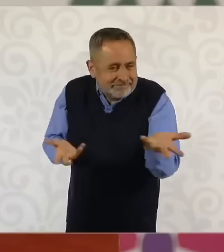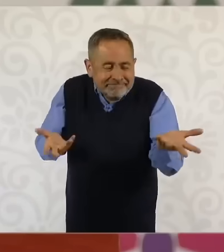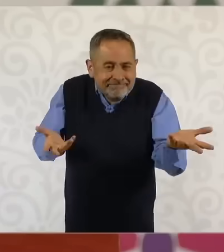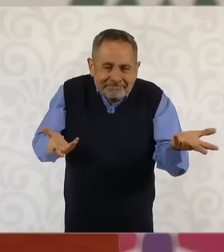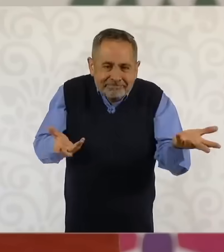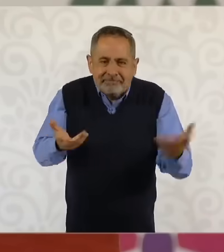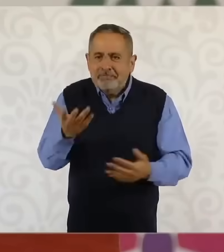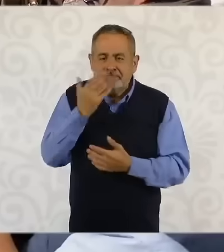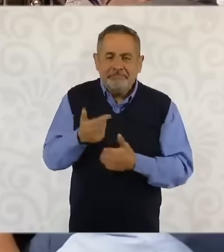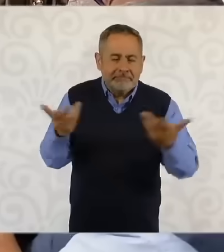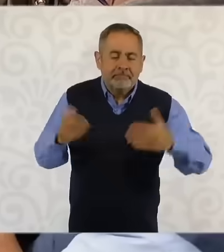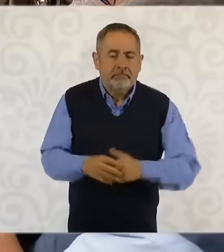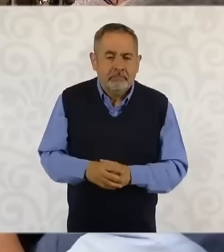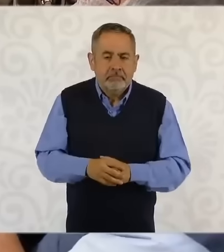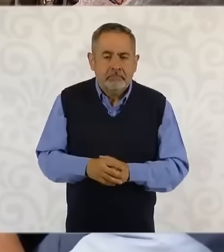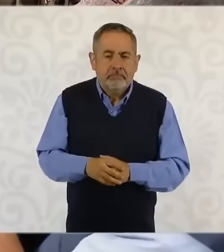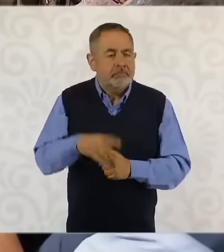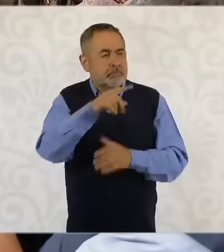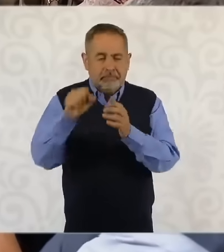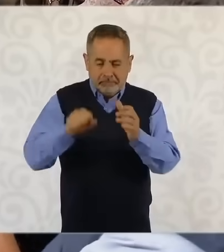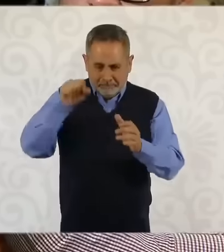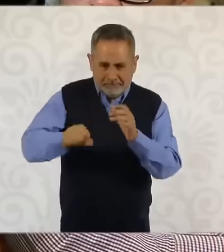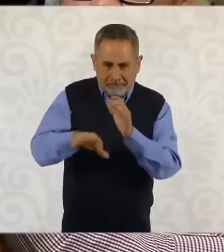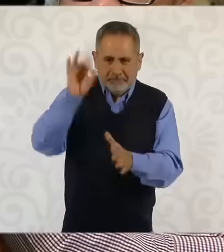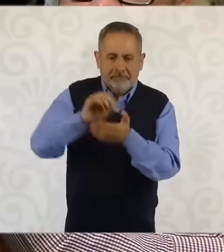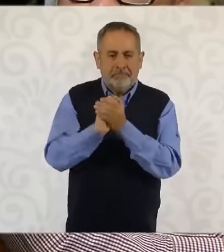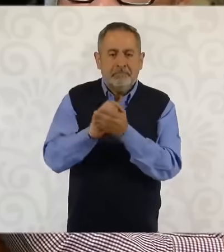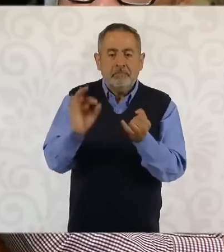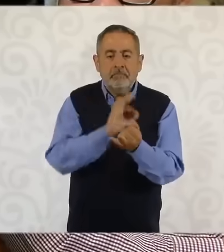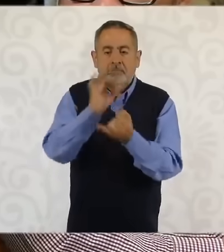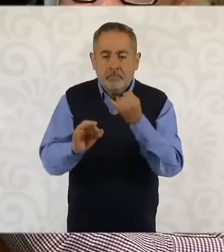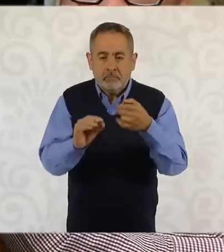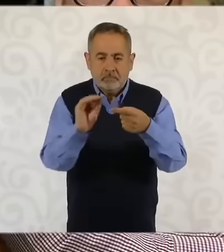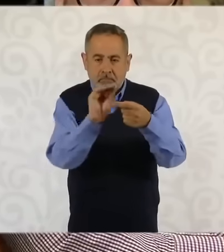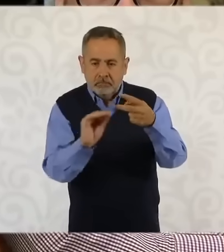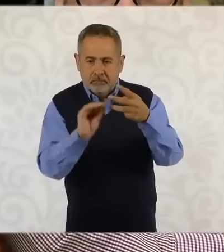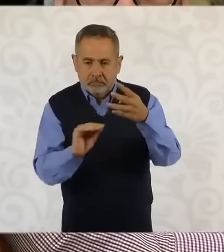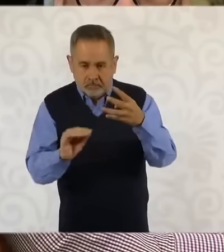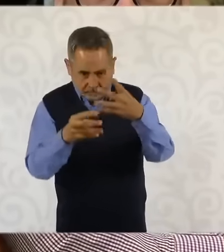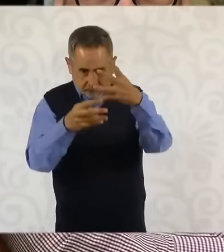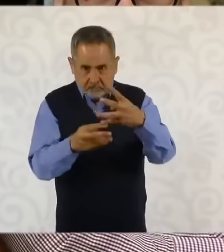entonces eh bueno los eligieron en la tómbola y luego y al final los colocaron en acordeones ojalá